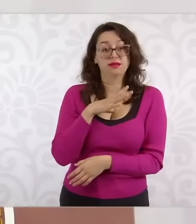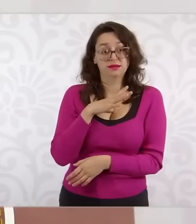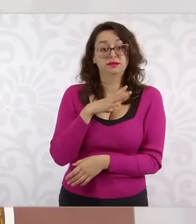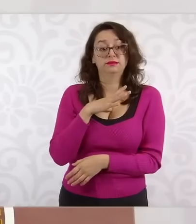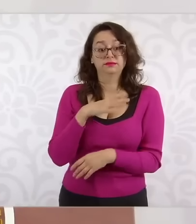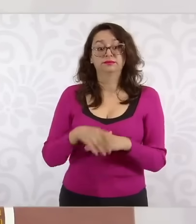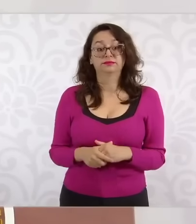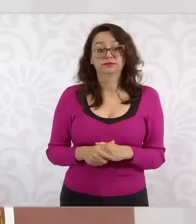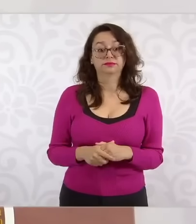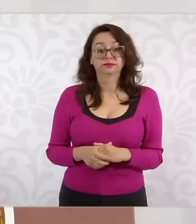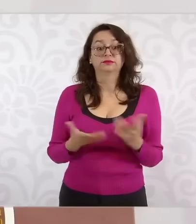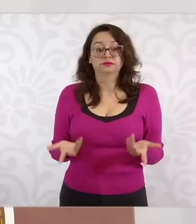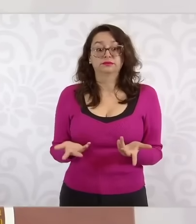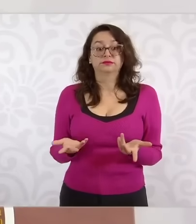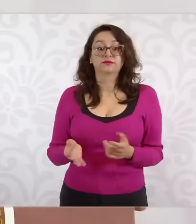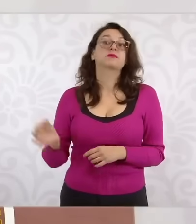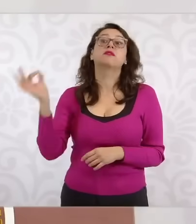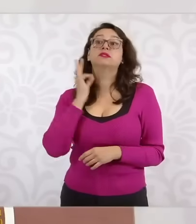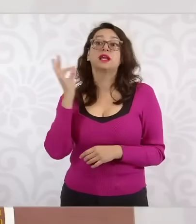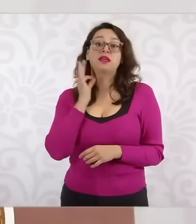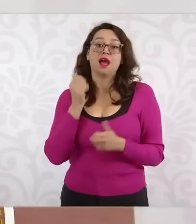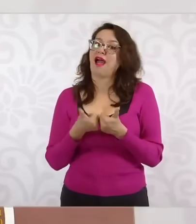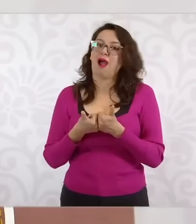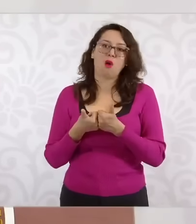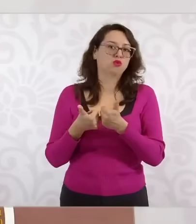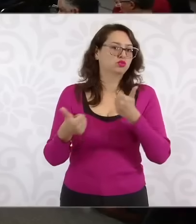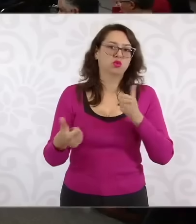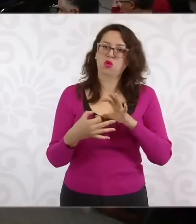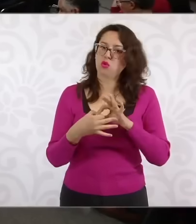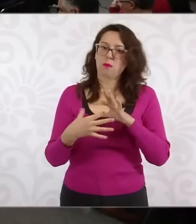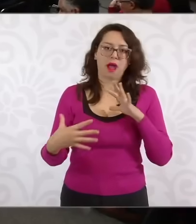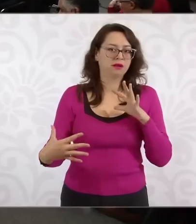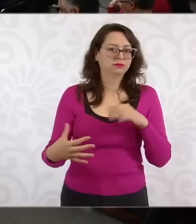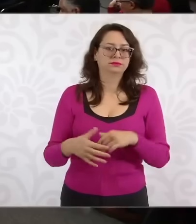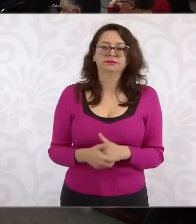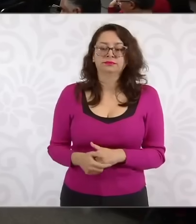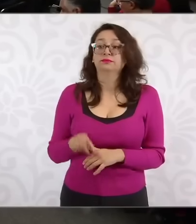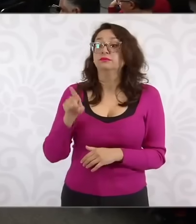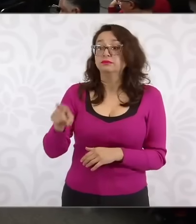y las fiscalías, pues en efecto son autónomas. Ahí donde una fiscalía solicita el apoyo,